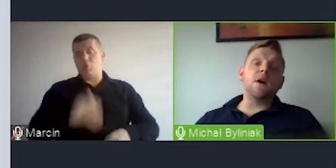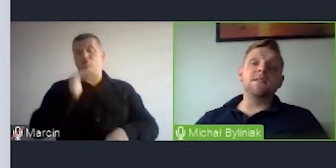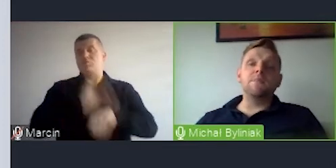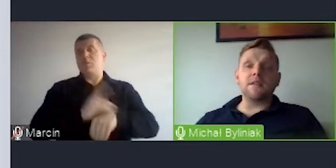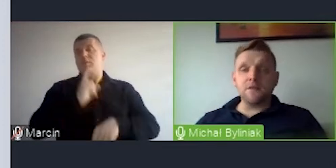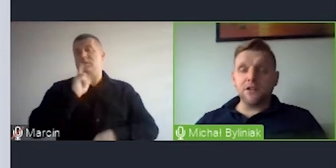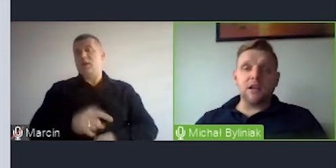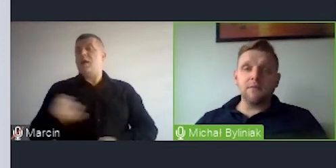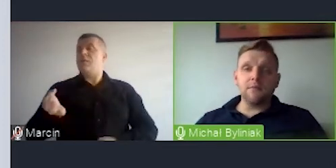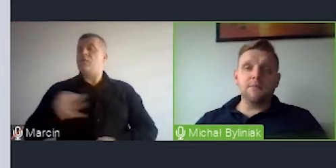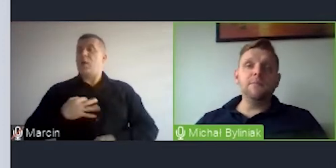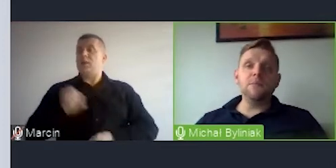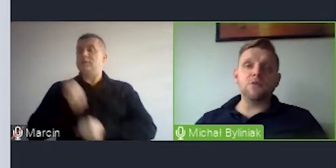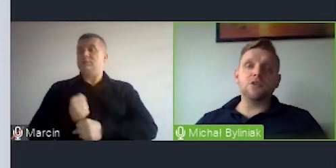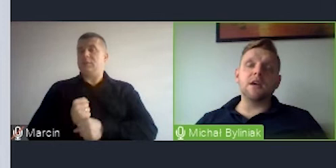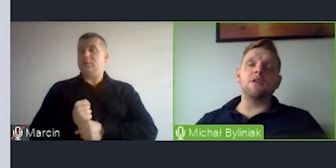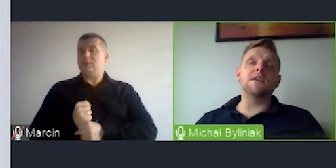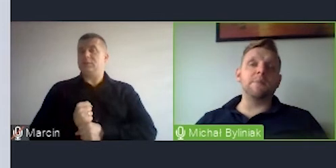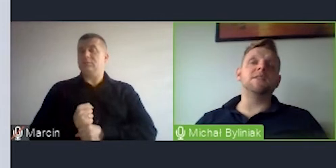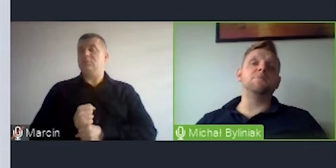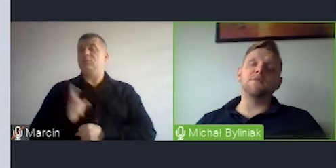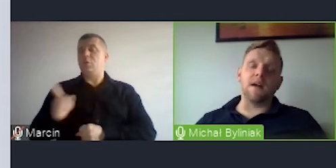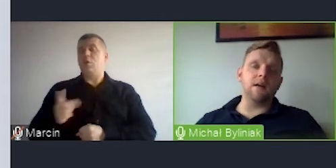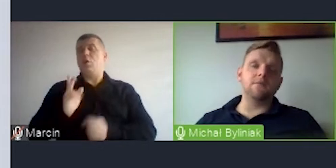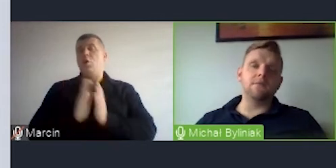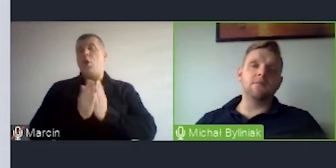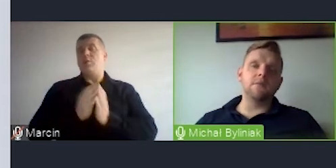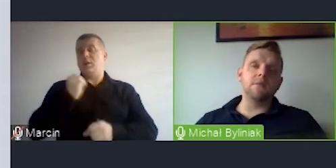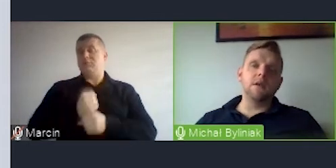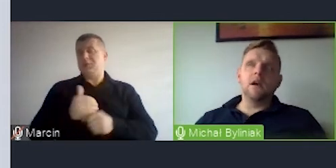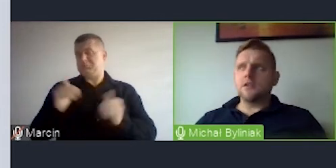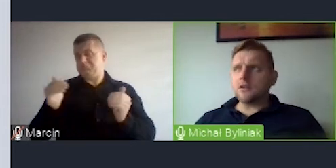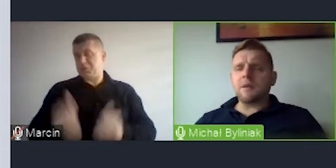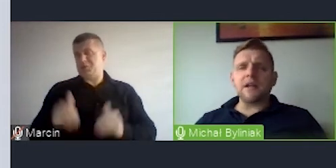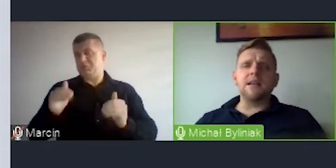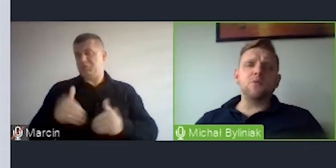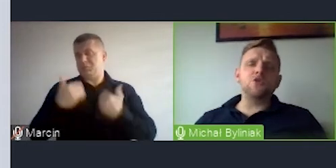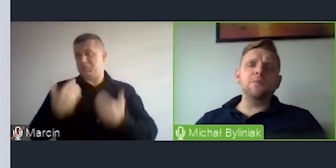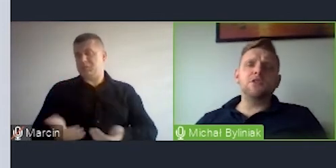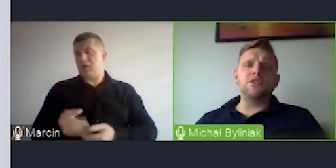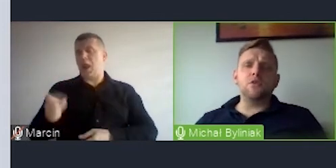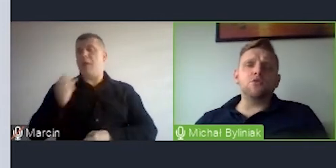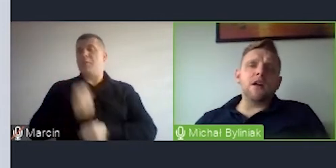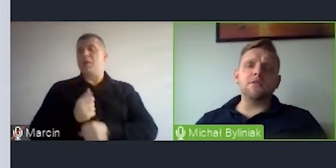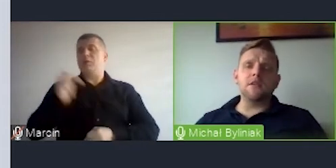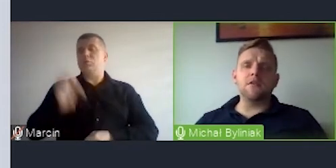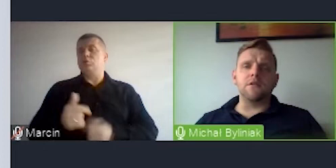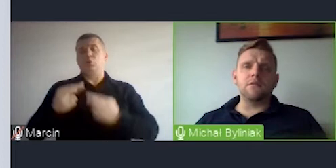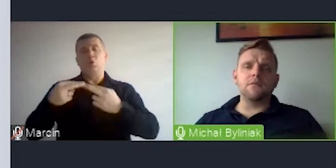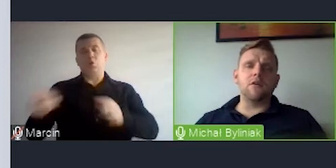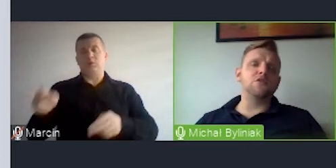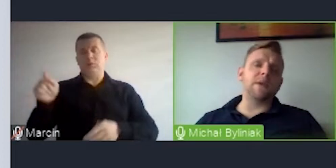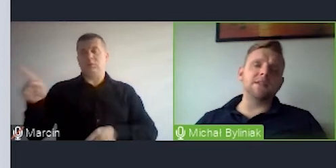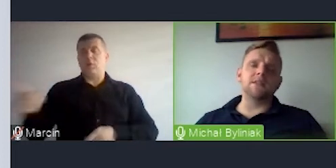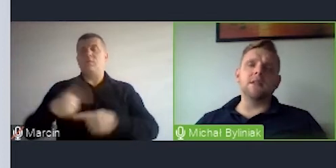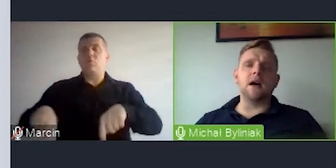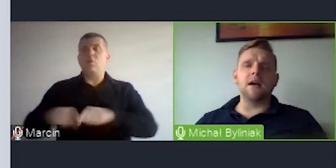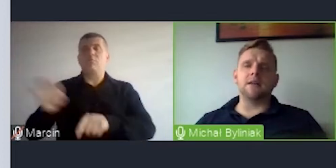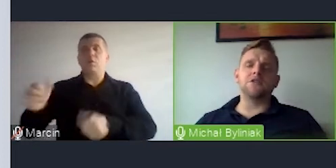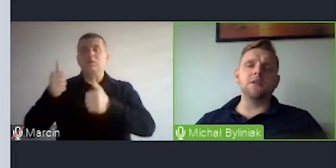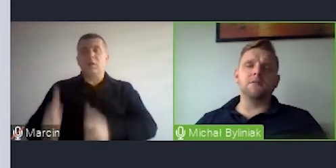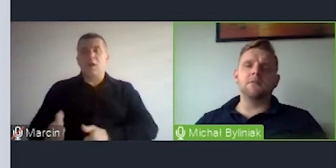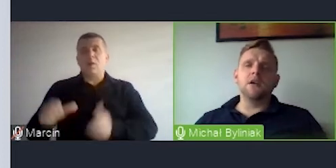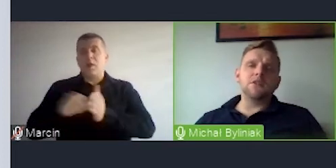Z własnym pracownikiem, mimo że kodeks pracy pozwala, tylko ta praca musi być różna rodzajowo od pracy na etacie,